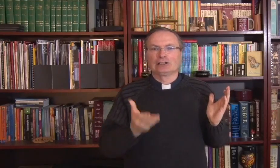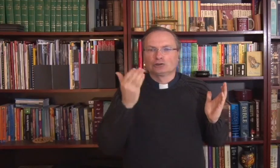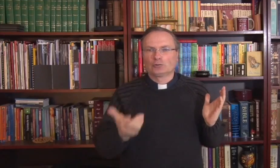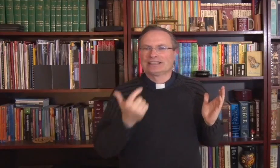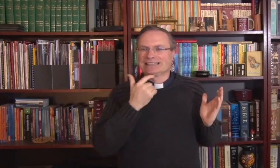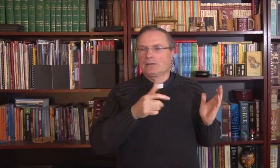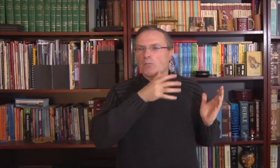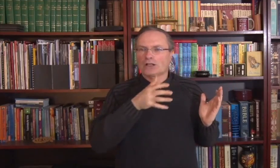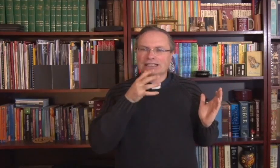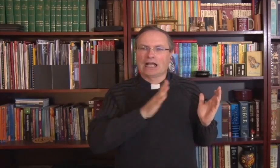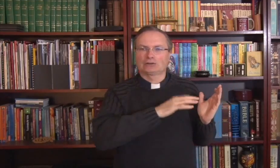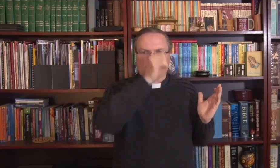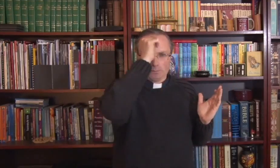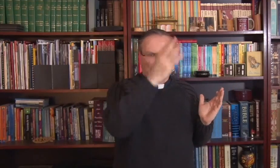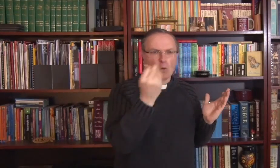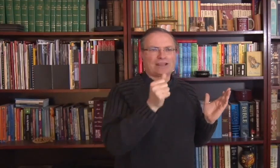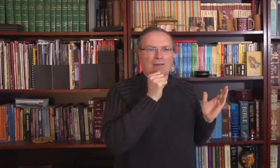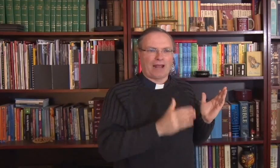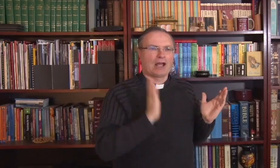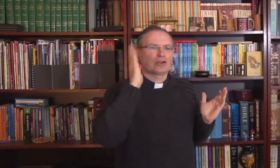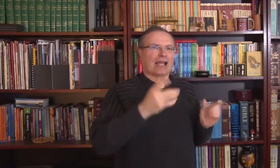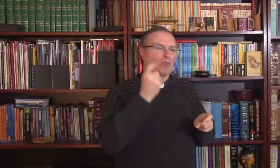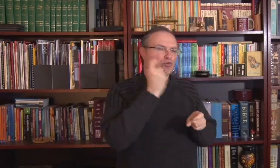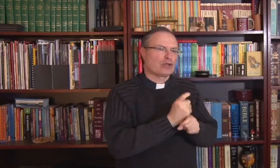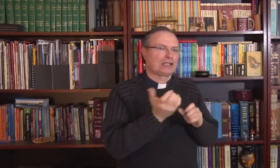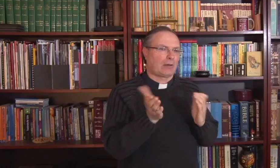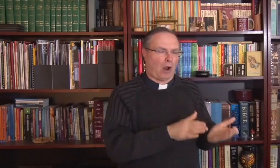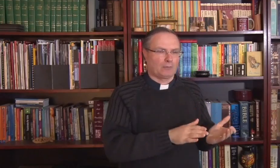Celui qui maudira son père ou sa mère sera puni de mort.